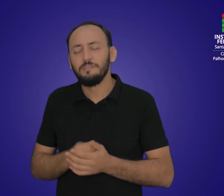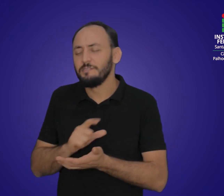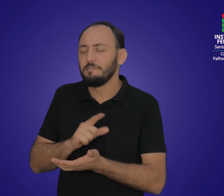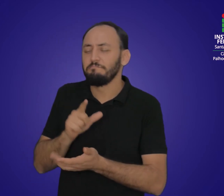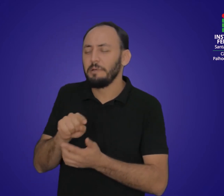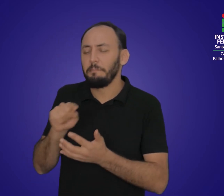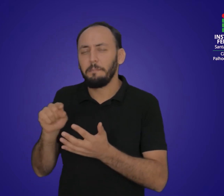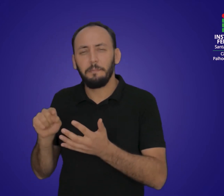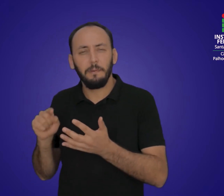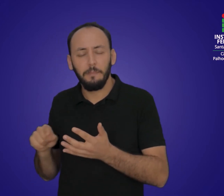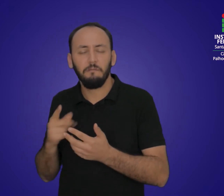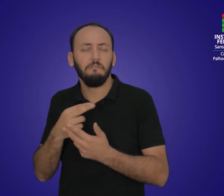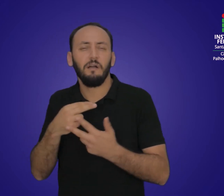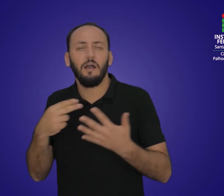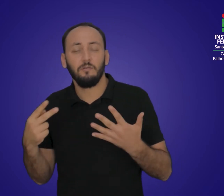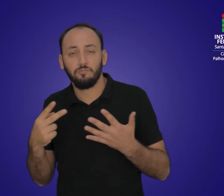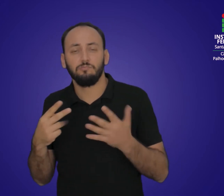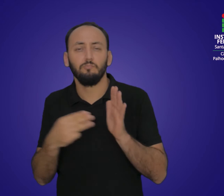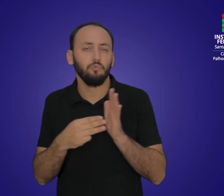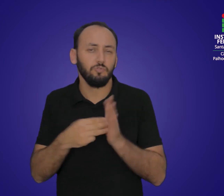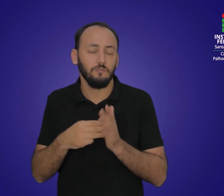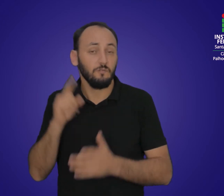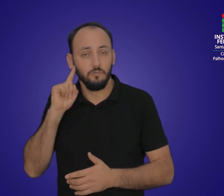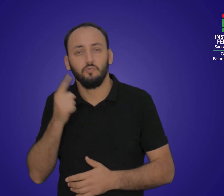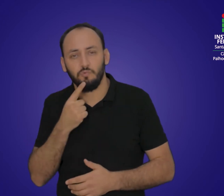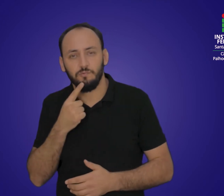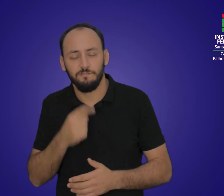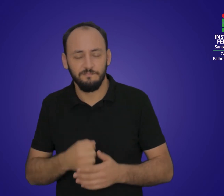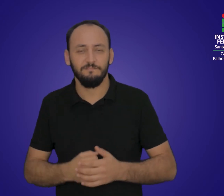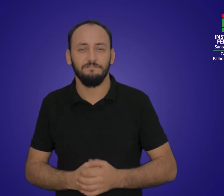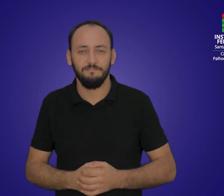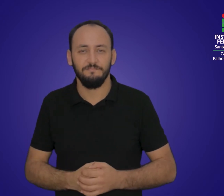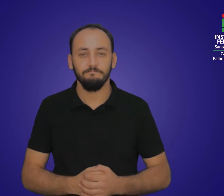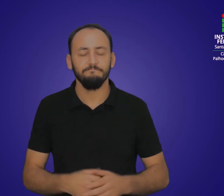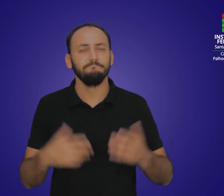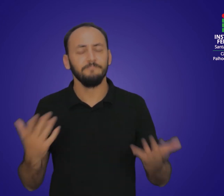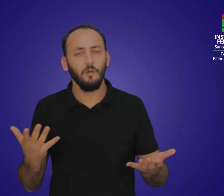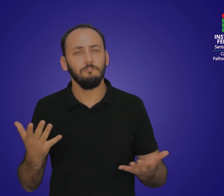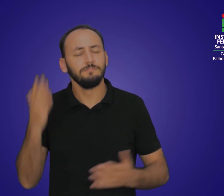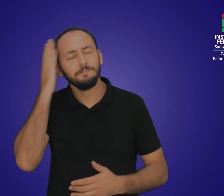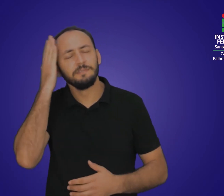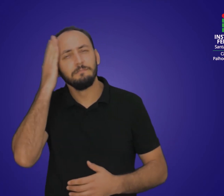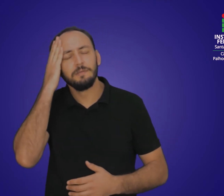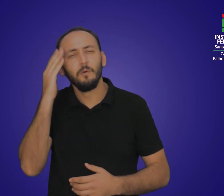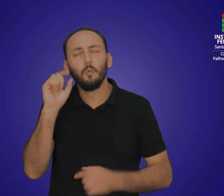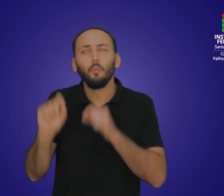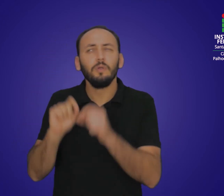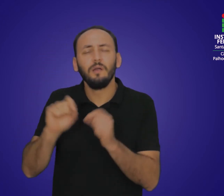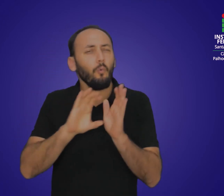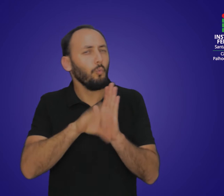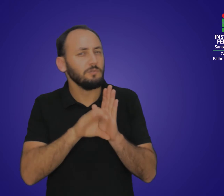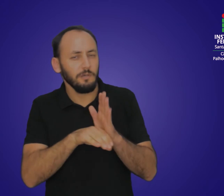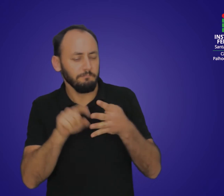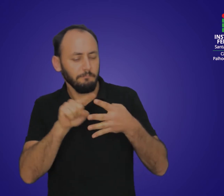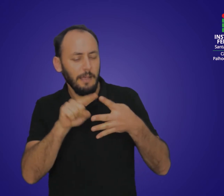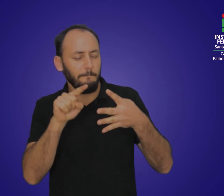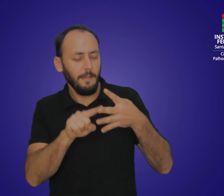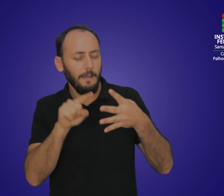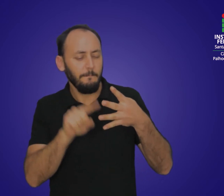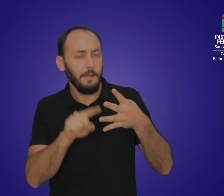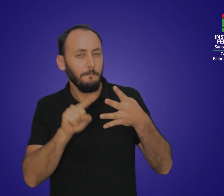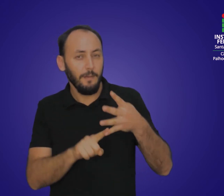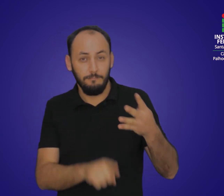São vários os fatores que levam à surdez, por isso, conheceremos os seguintes conceitos, veja: